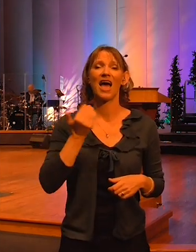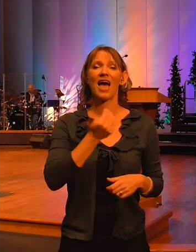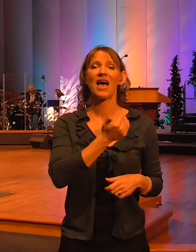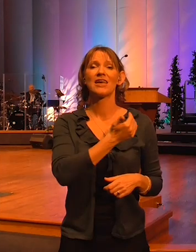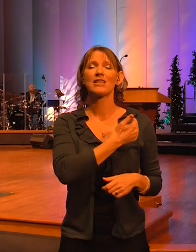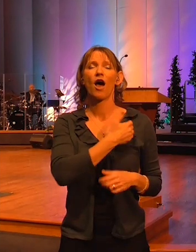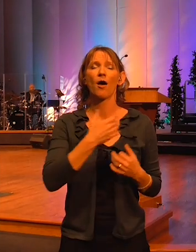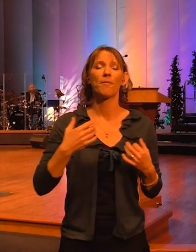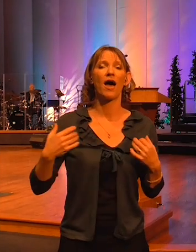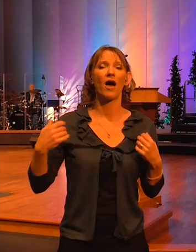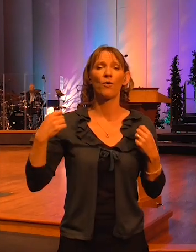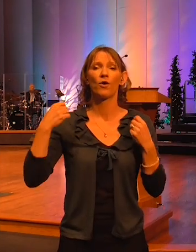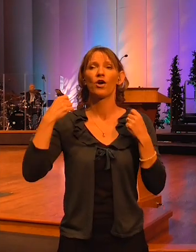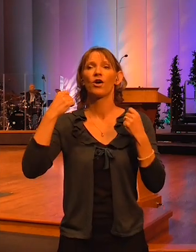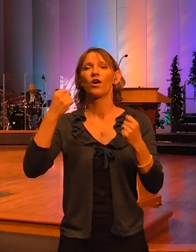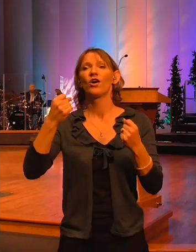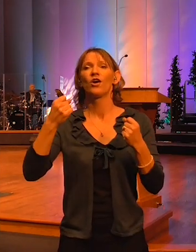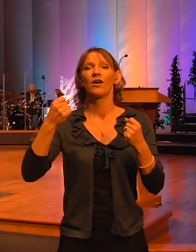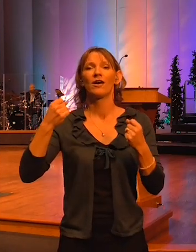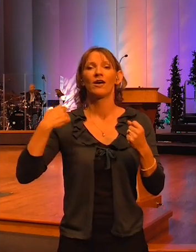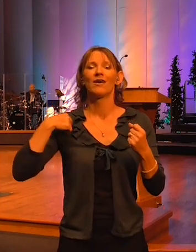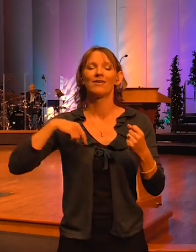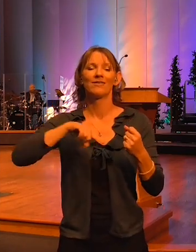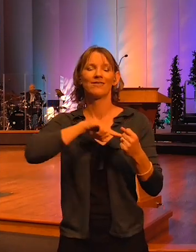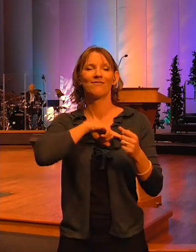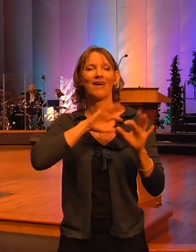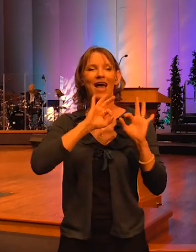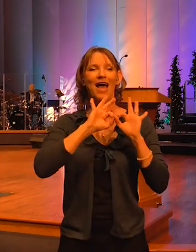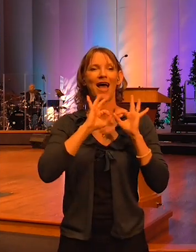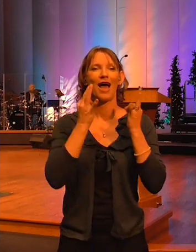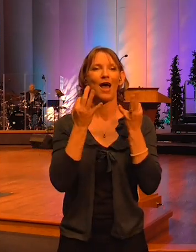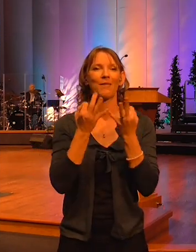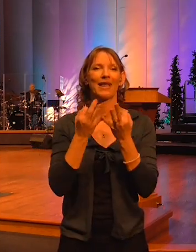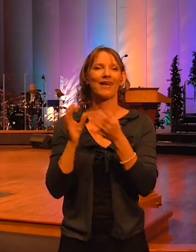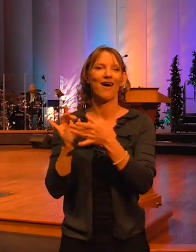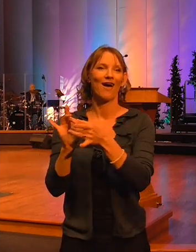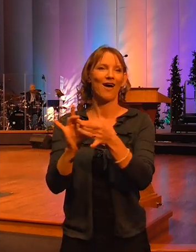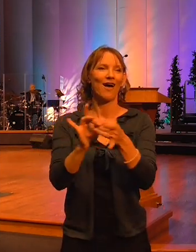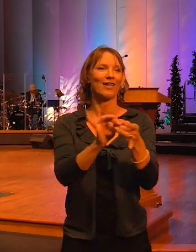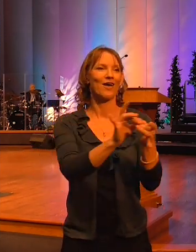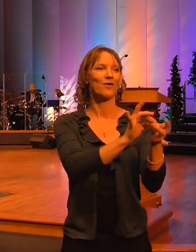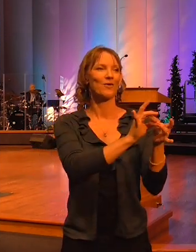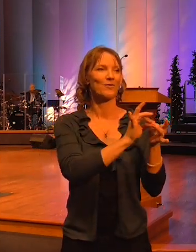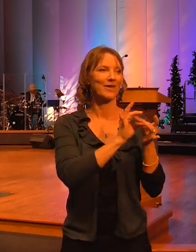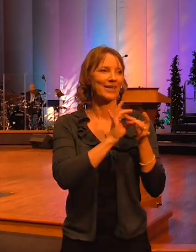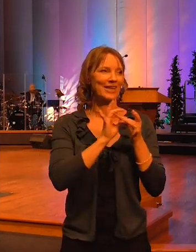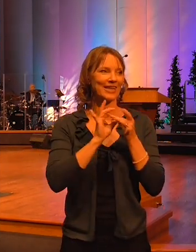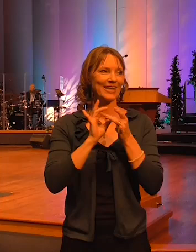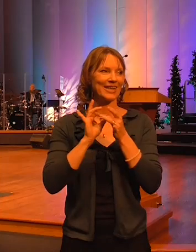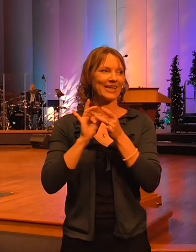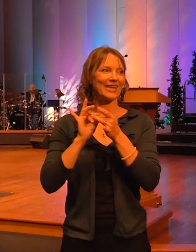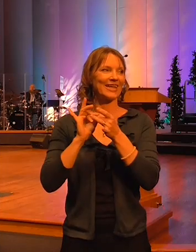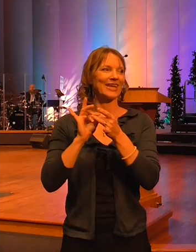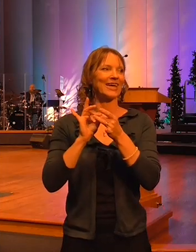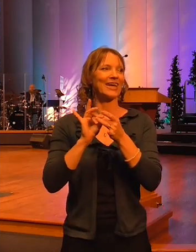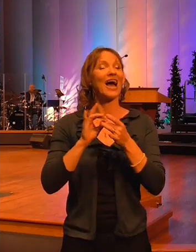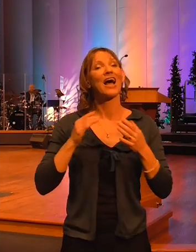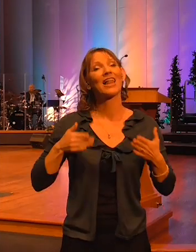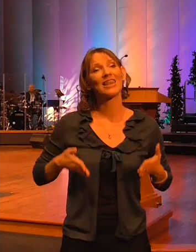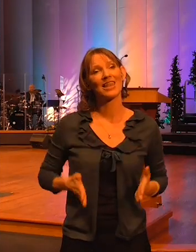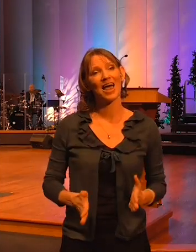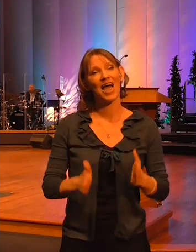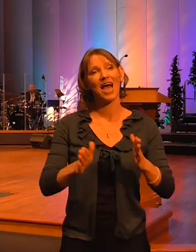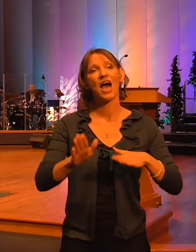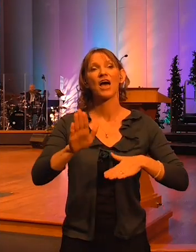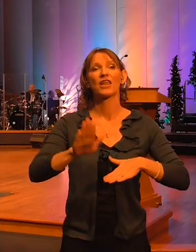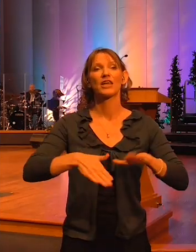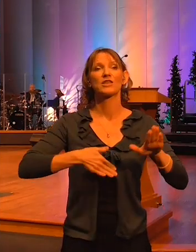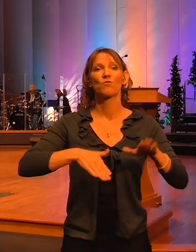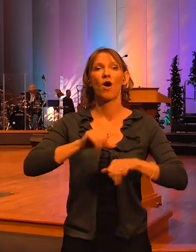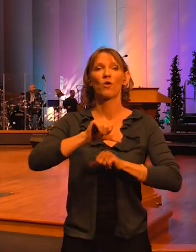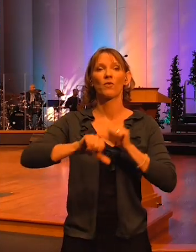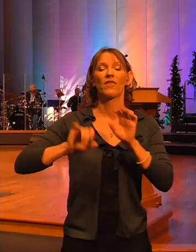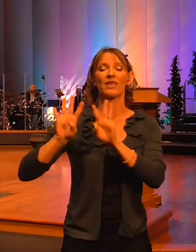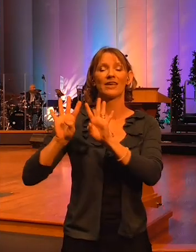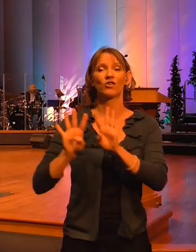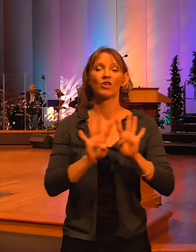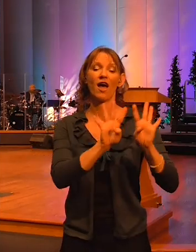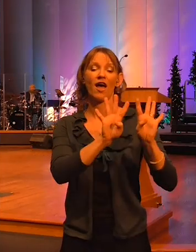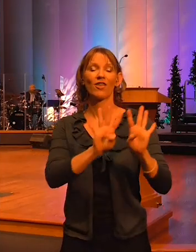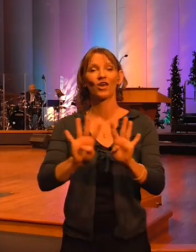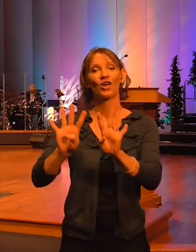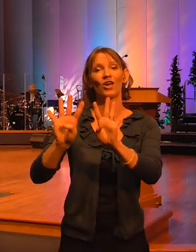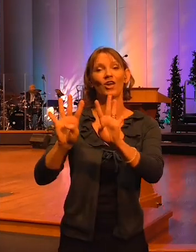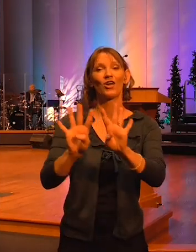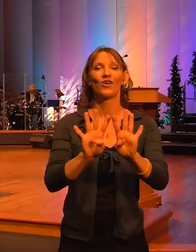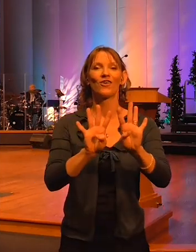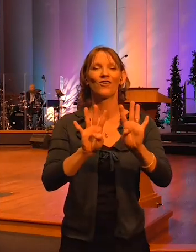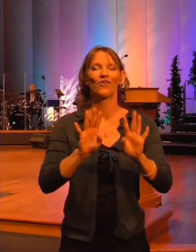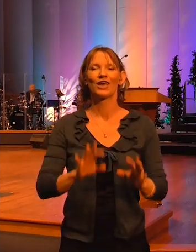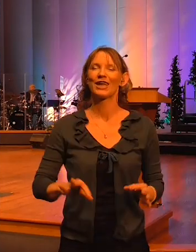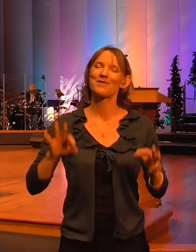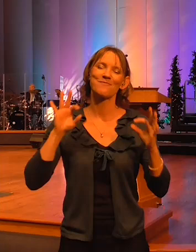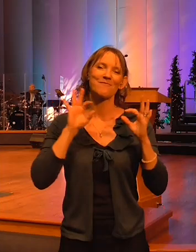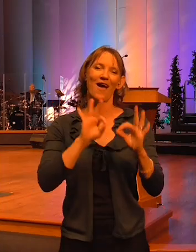poder todo lo que nos dejemos caminar con unos a otros en Perfecta